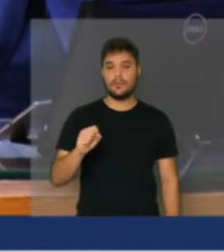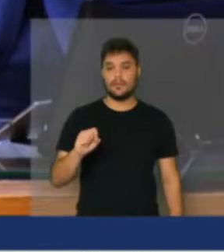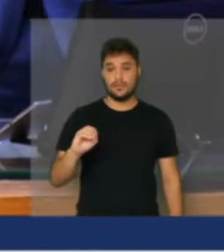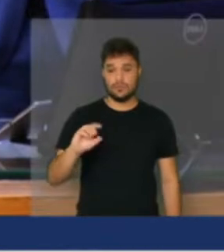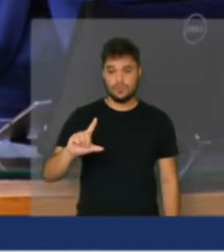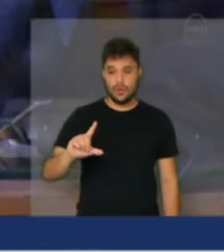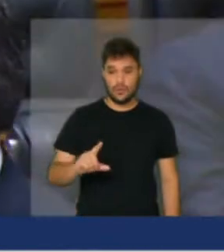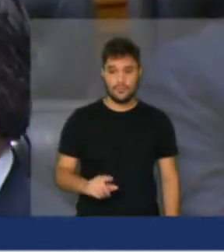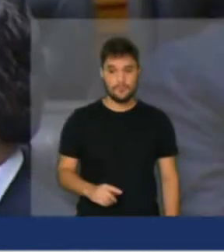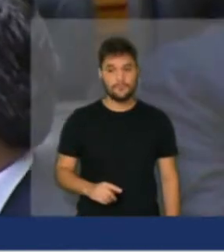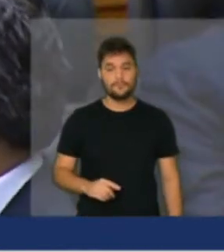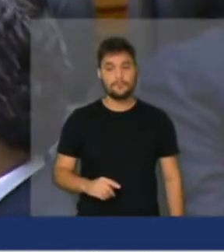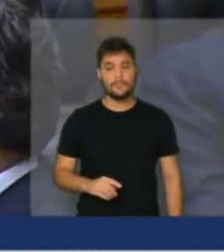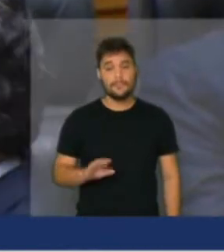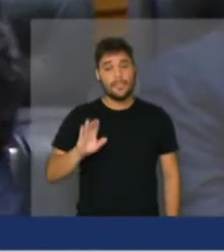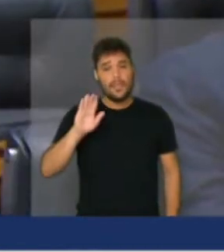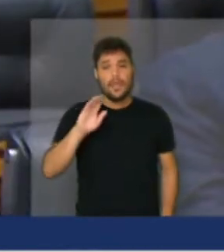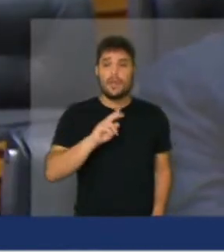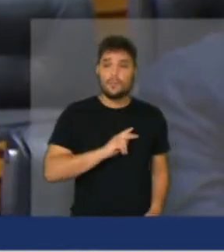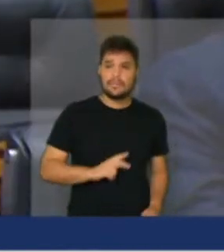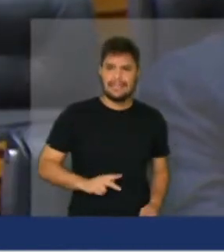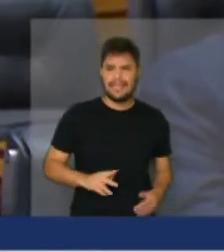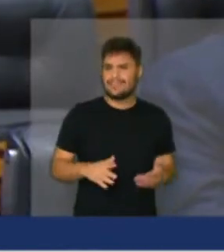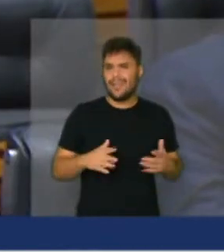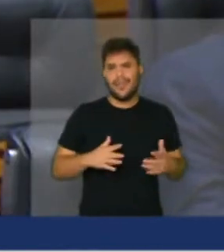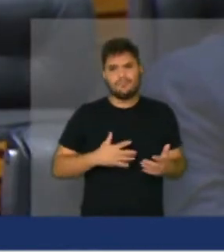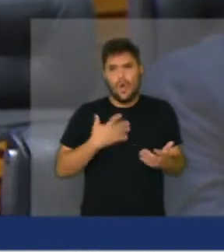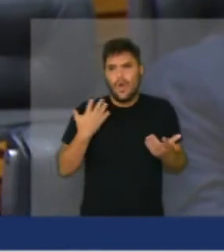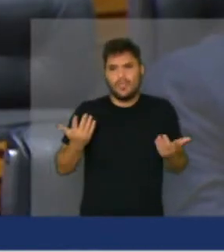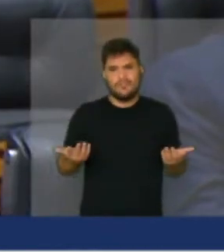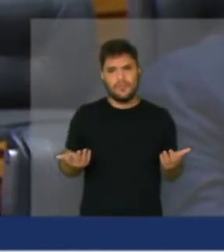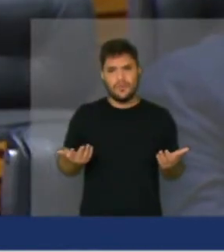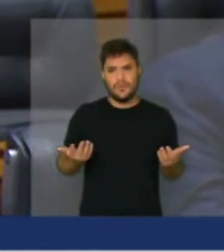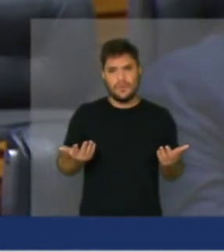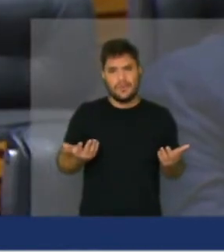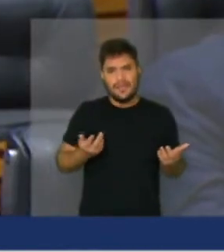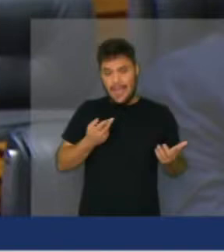RNIO... A GENTE ESTÁ FALANDO AQUI... SEM A MENOR DÚVIDA DO USO CRIMINOSO DE CARGO